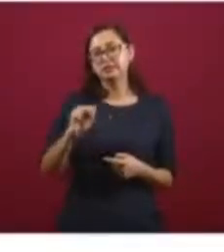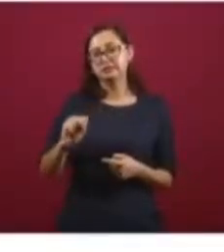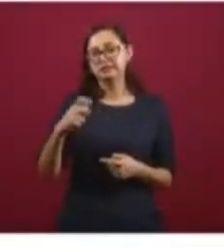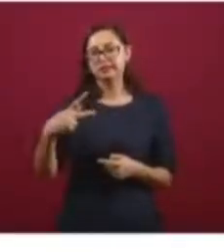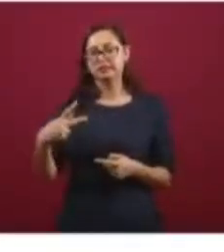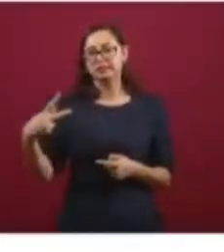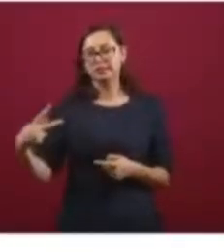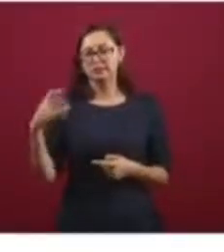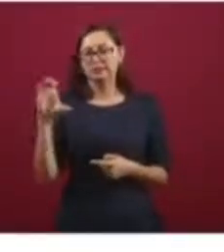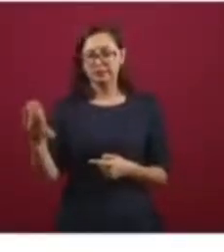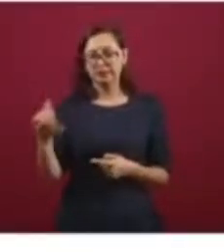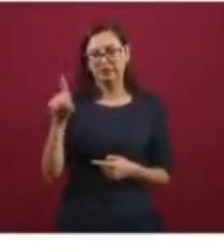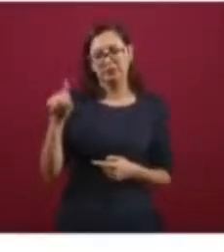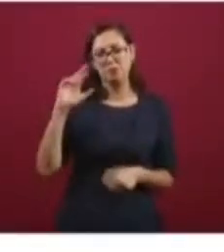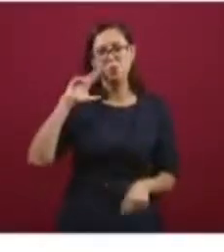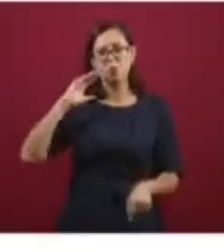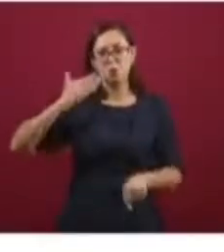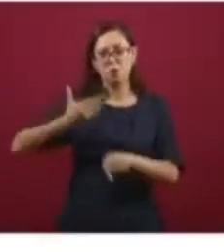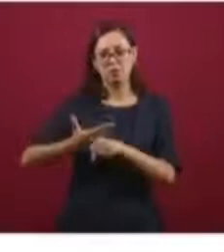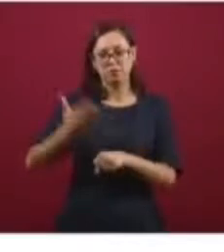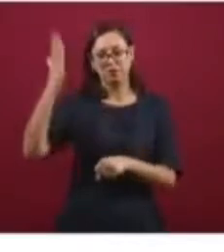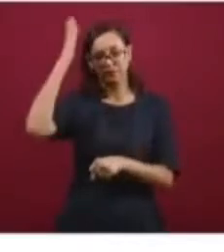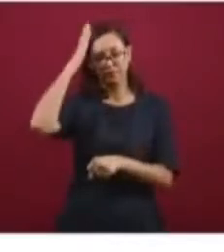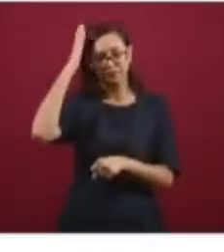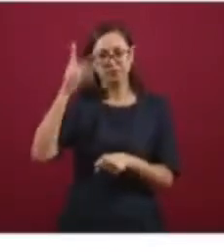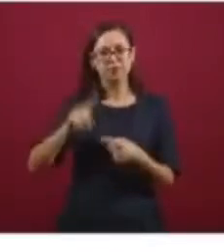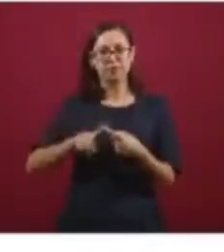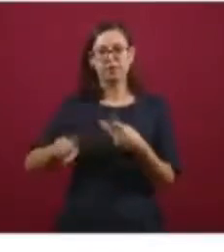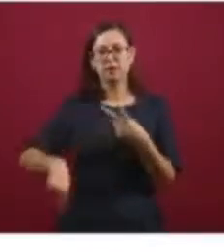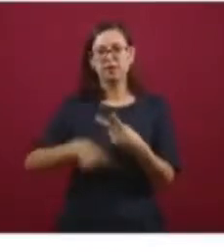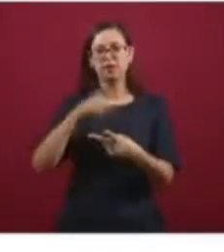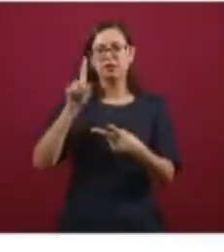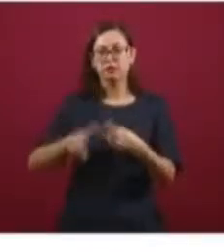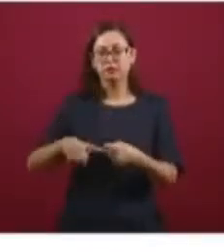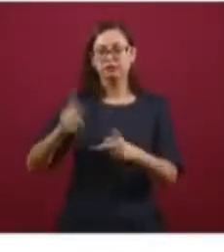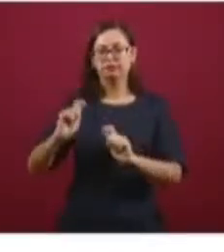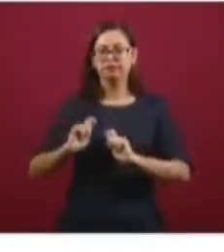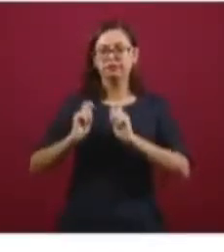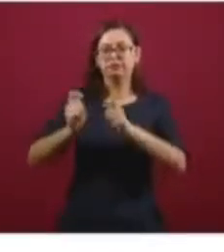depende la Guardia Nacional, el comandante de la Guardia Nacional, y dependiendo del